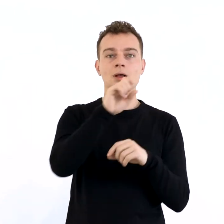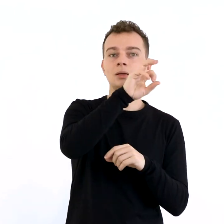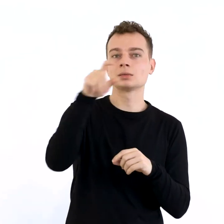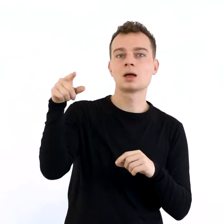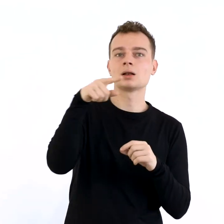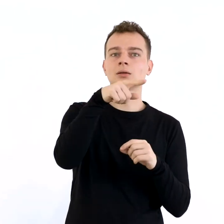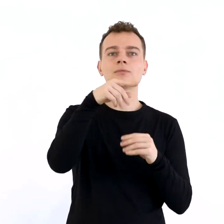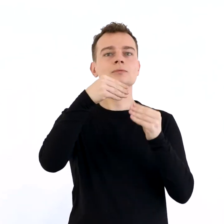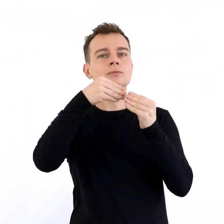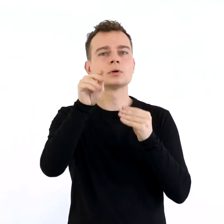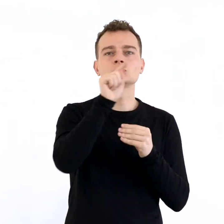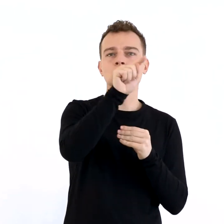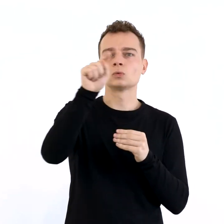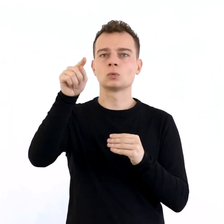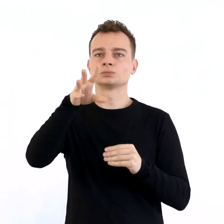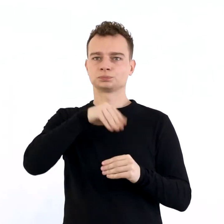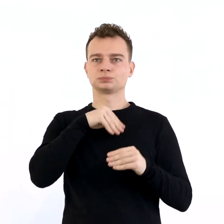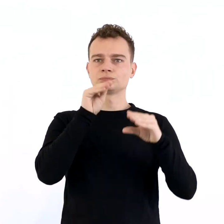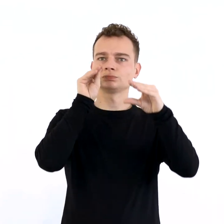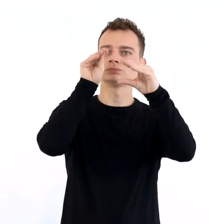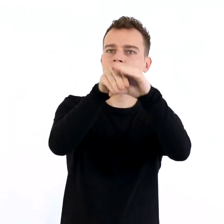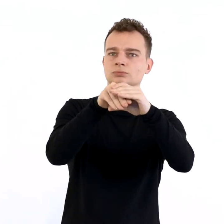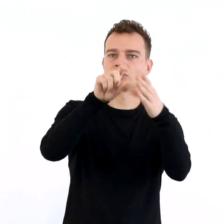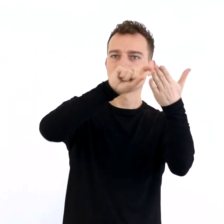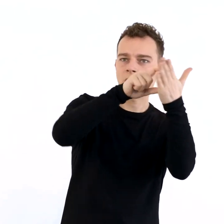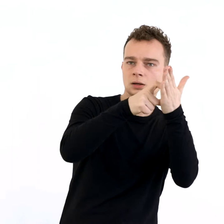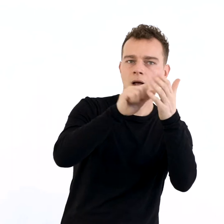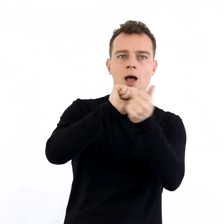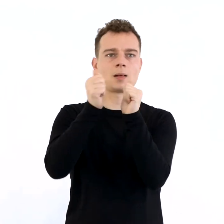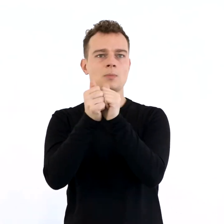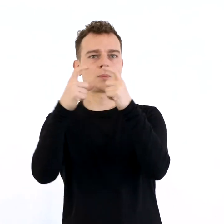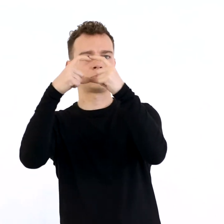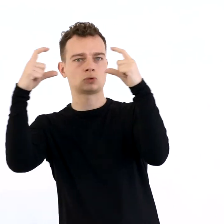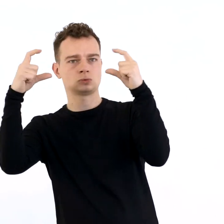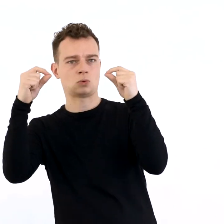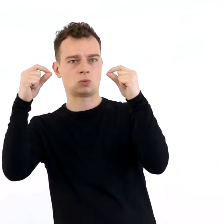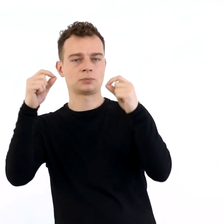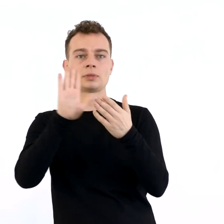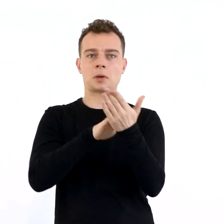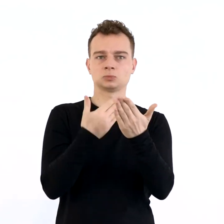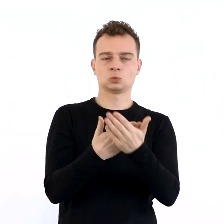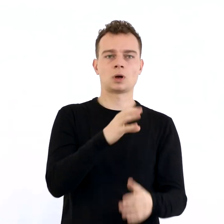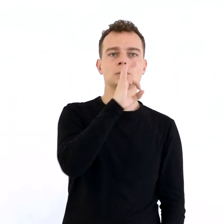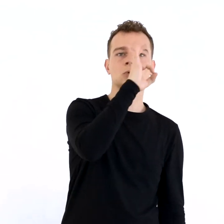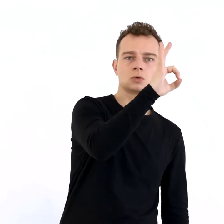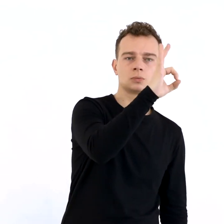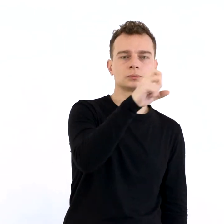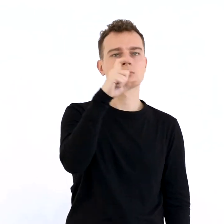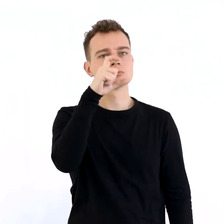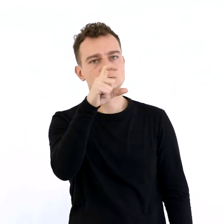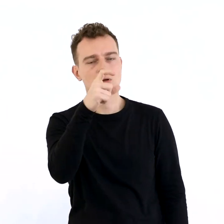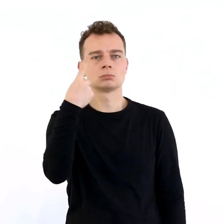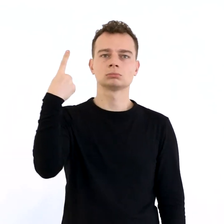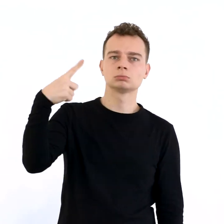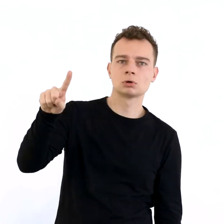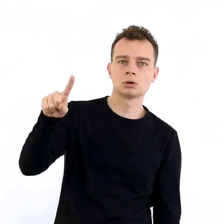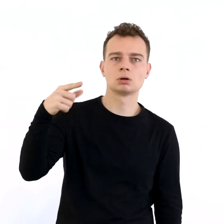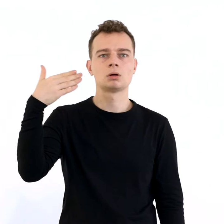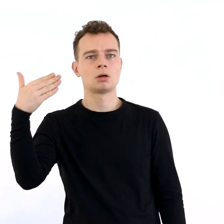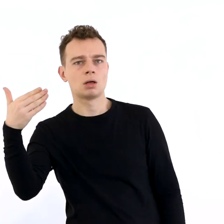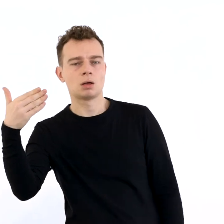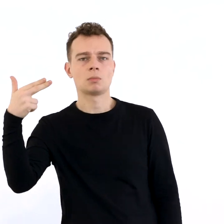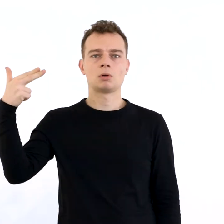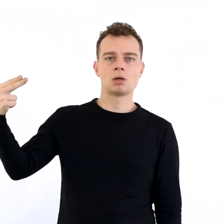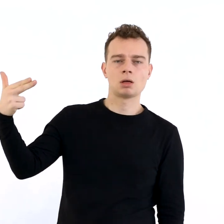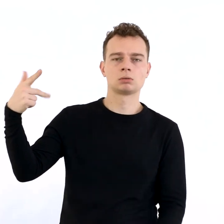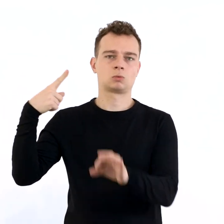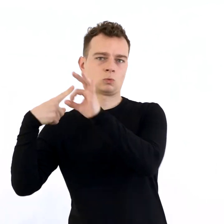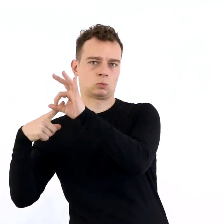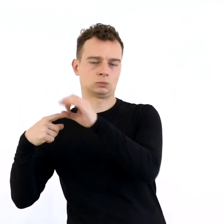spora ich część daje się wpisać w kwadrat lub prostokąt, między innymi: O, C, D, M, N, Q.